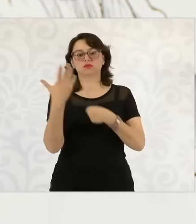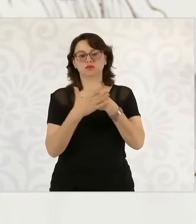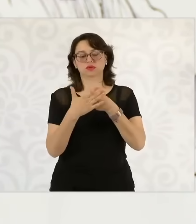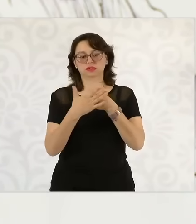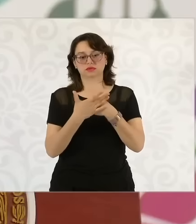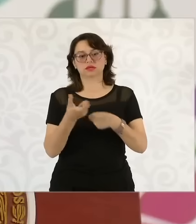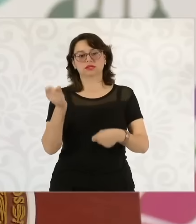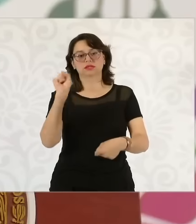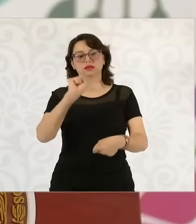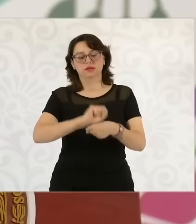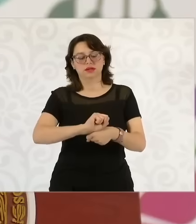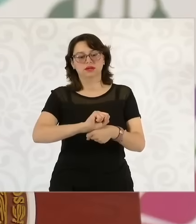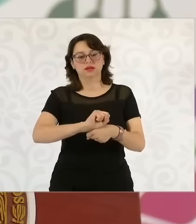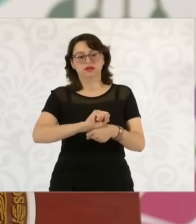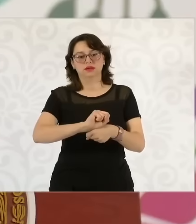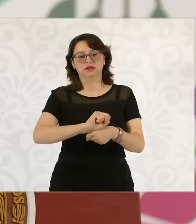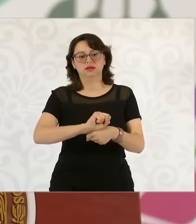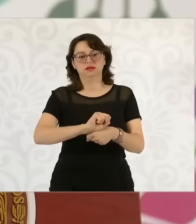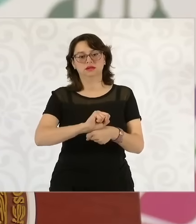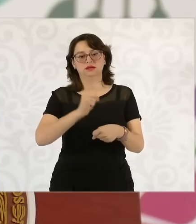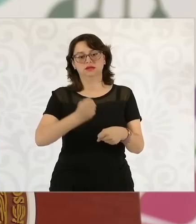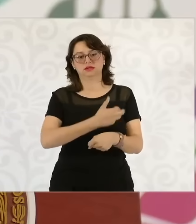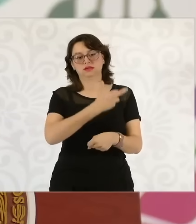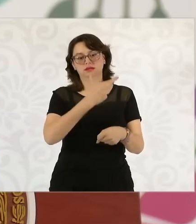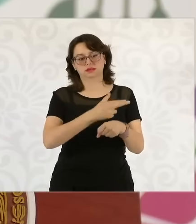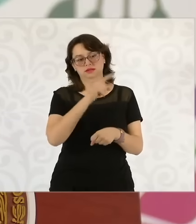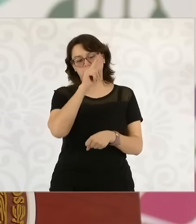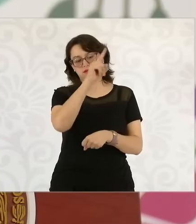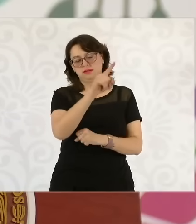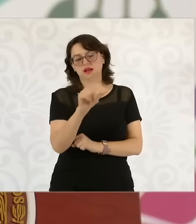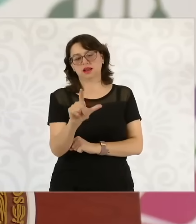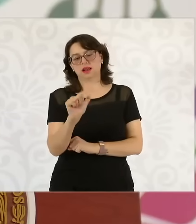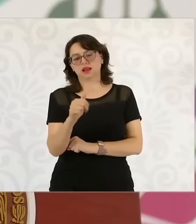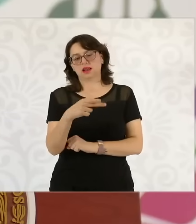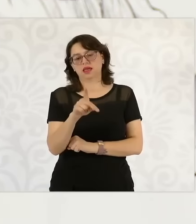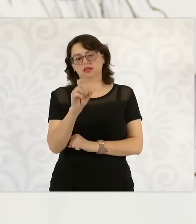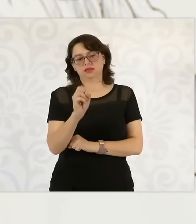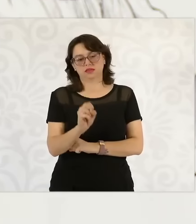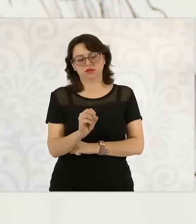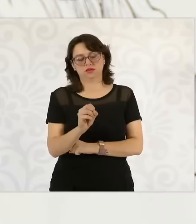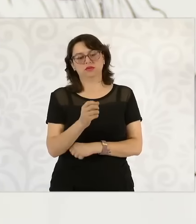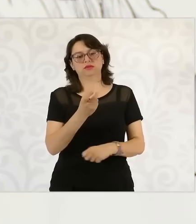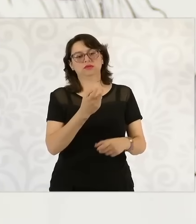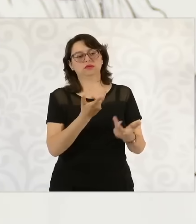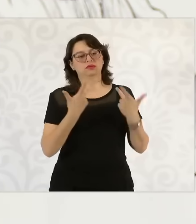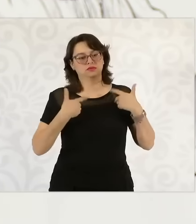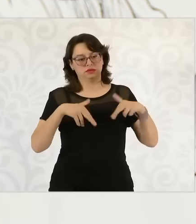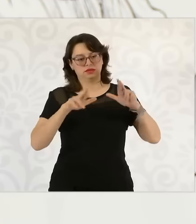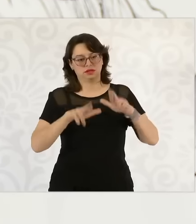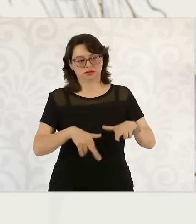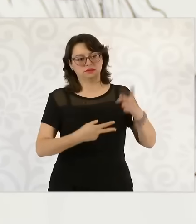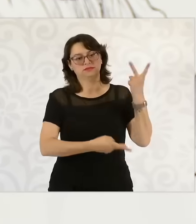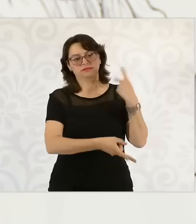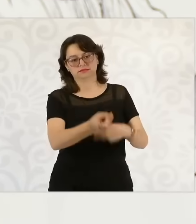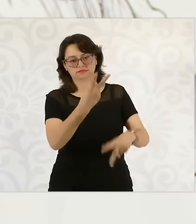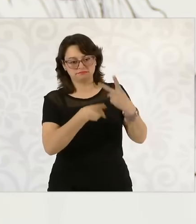semana Cris Lando que es del Departamento de Estado viene a preparar una posible reunión